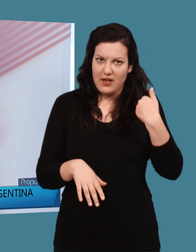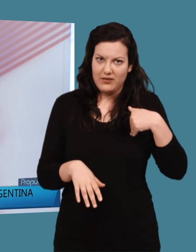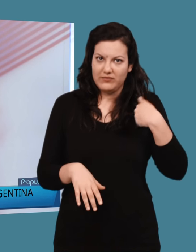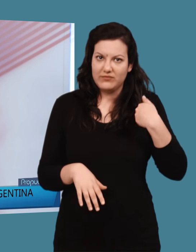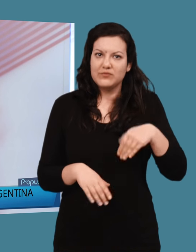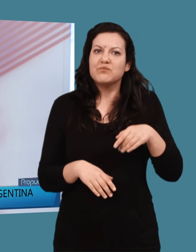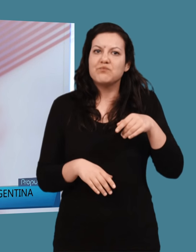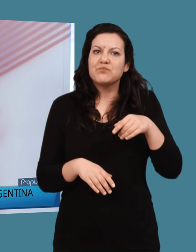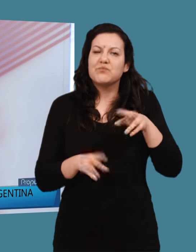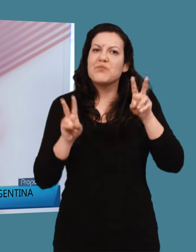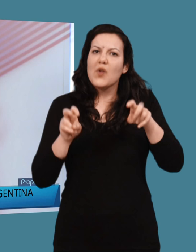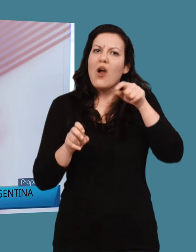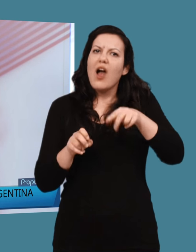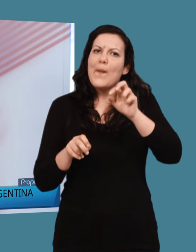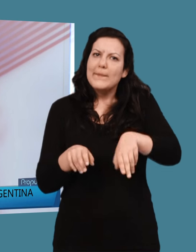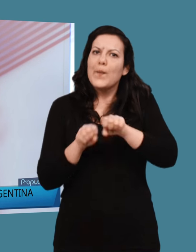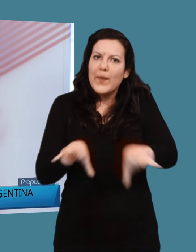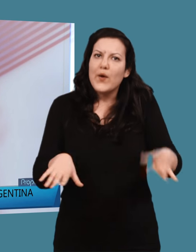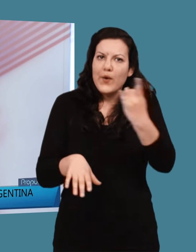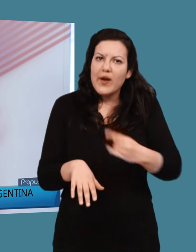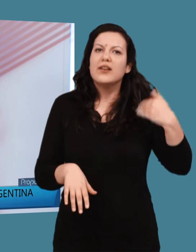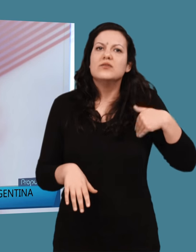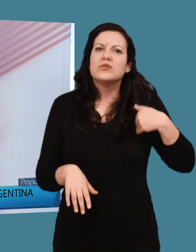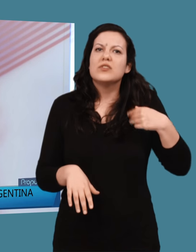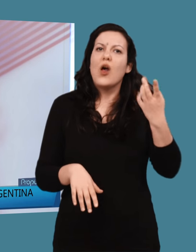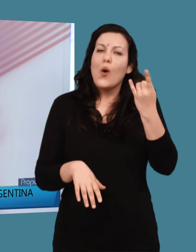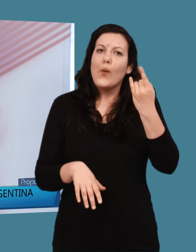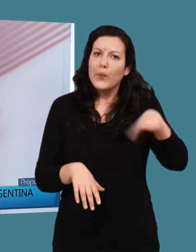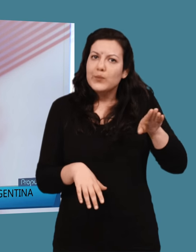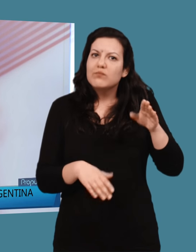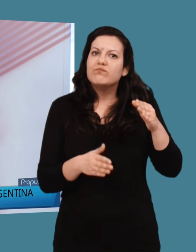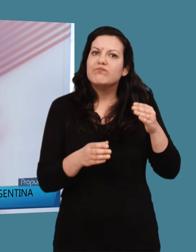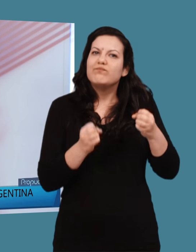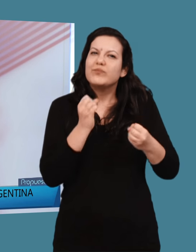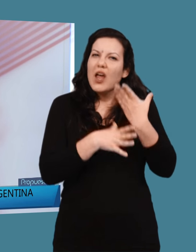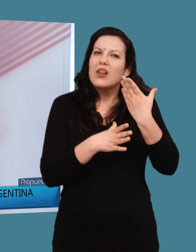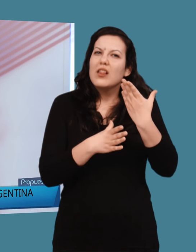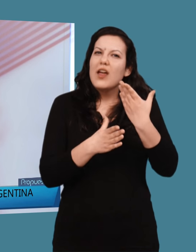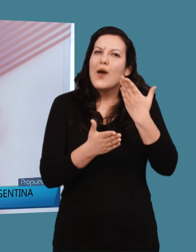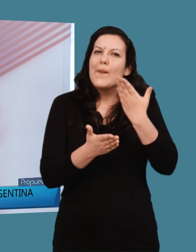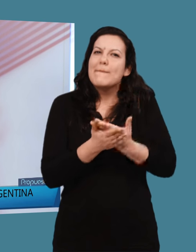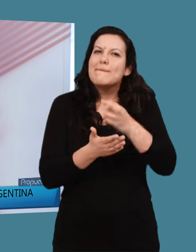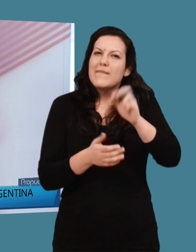En el marco de ese plan de expansión de la Universidad Argentina, la UNER plantea un plan de desarrollo fue su oferta académica,